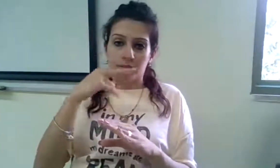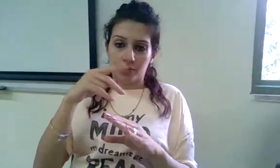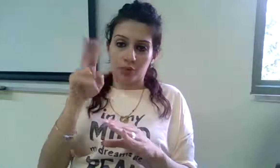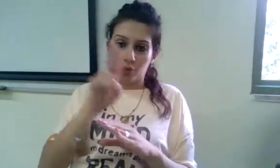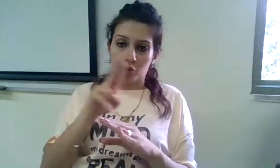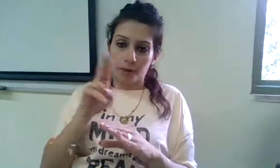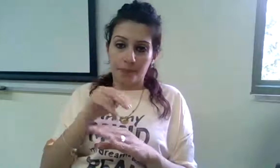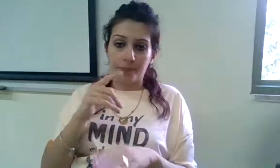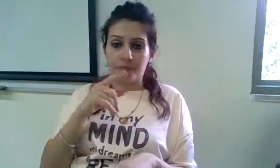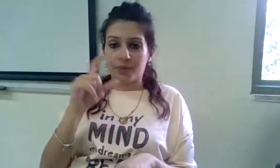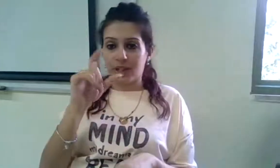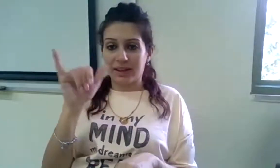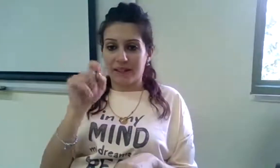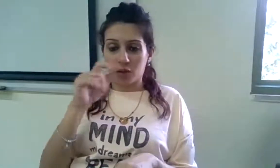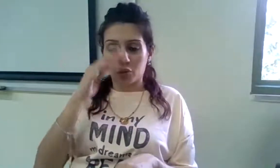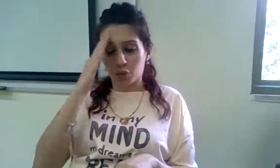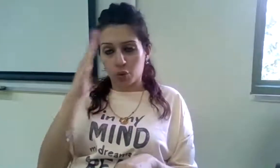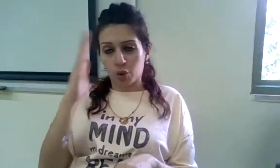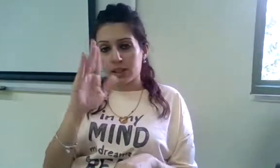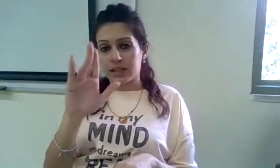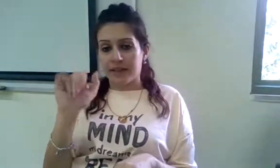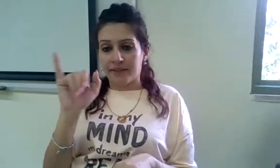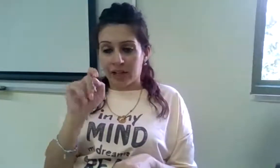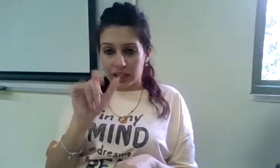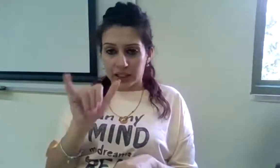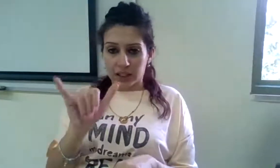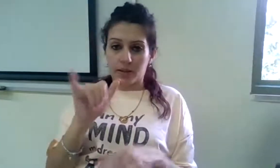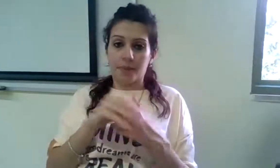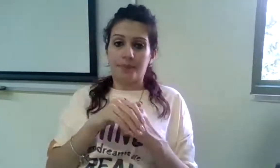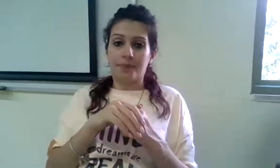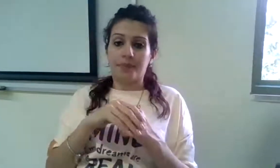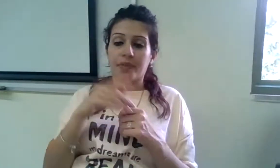انه يجب أن يكون هنالك دور اكبر للمعلم في هذه العملية